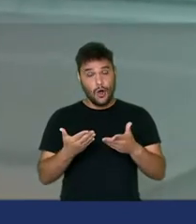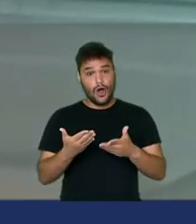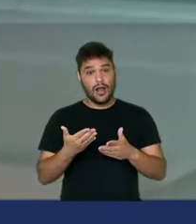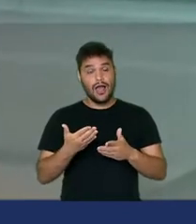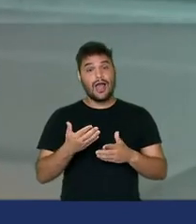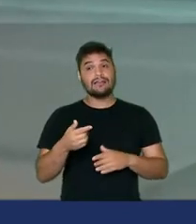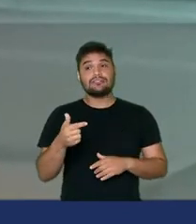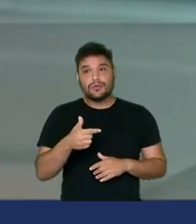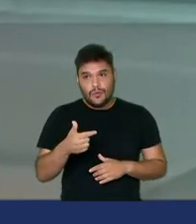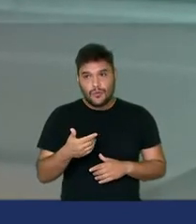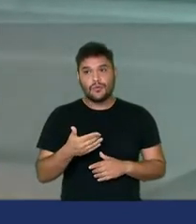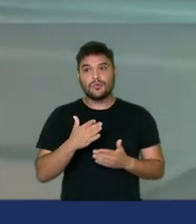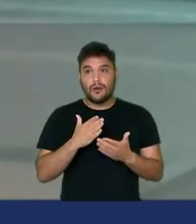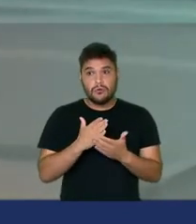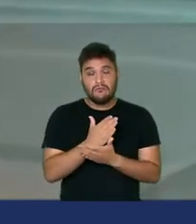AINDA HOJE, ESPERO, PARA QUE A